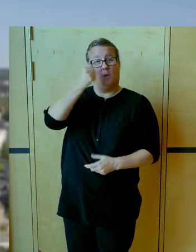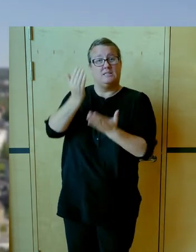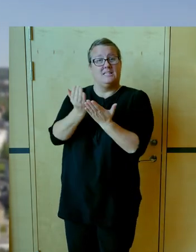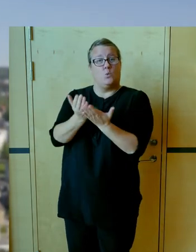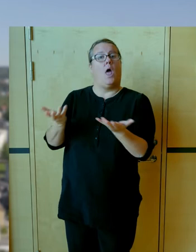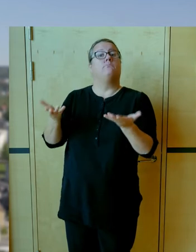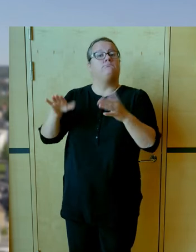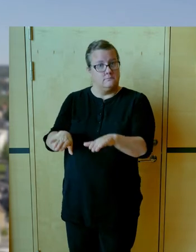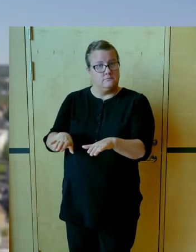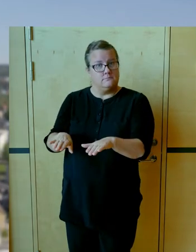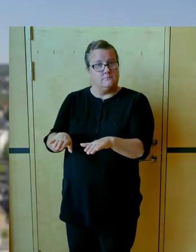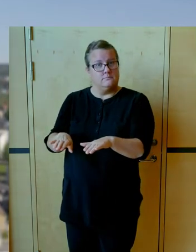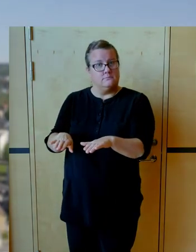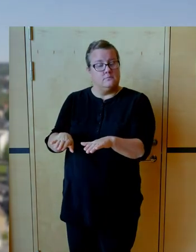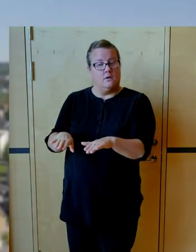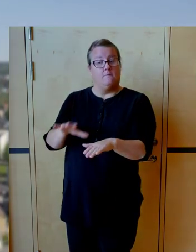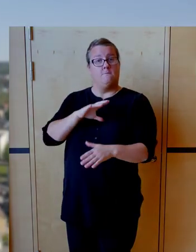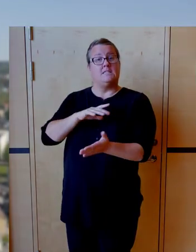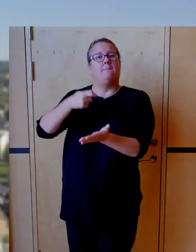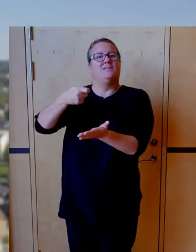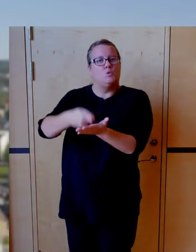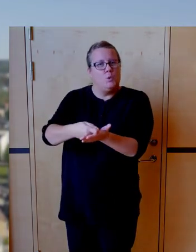Med beslut om ursäkter och